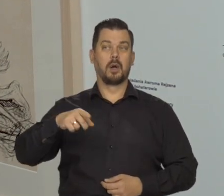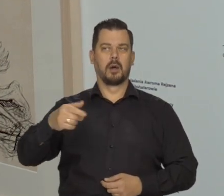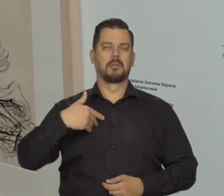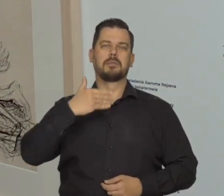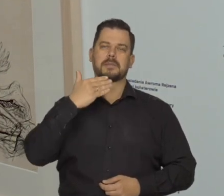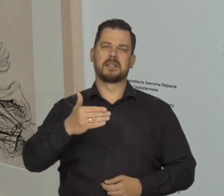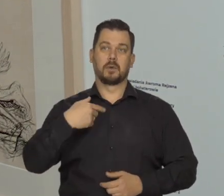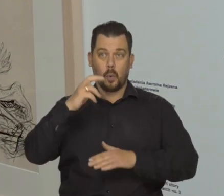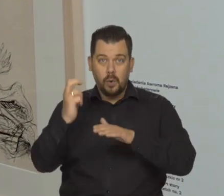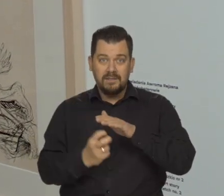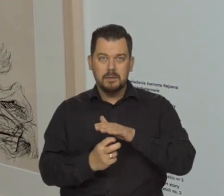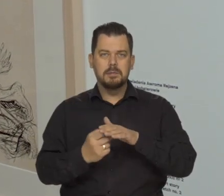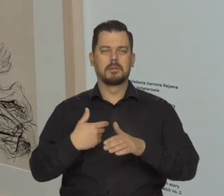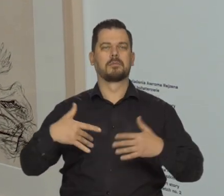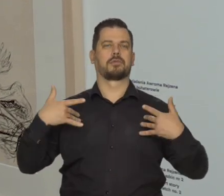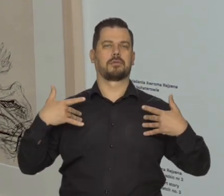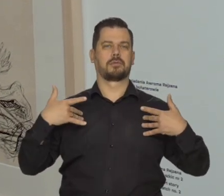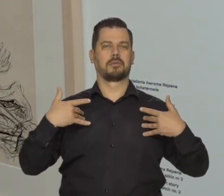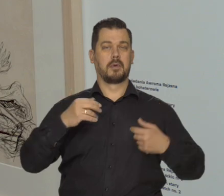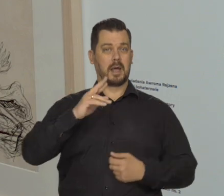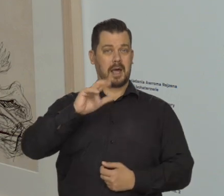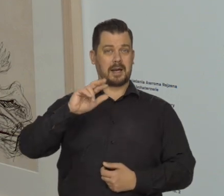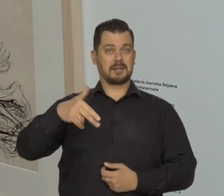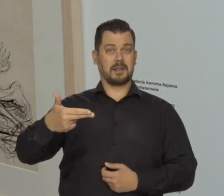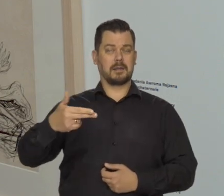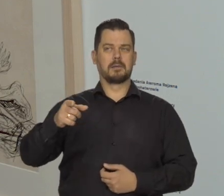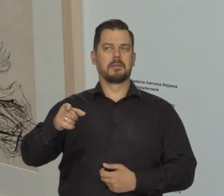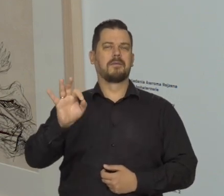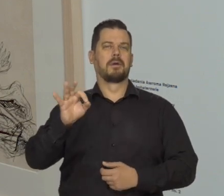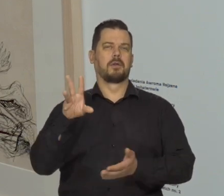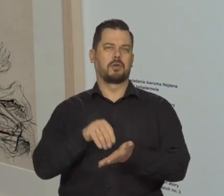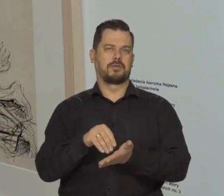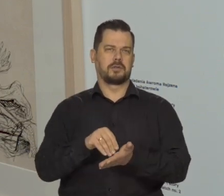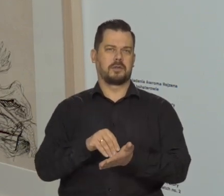i dzięki któremu przeżył, ukazał historię Rejzena przez pryzmat własnego doświadczenia,